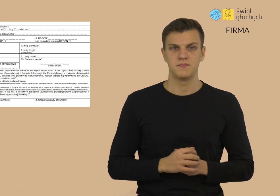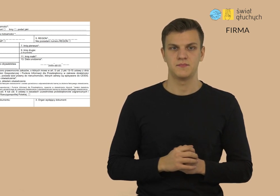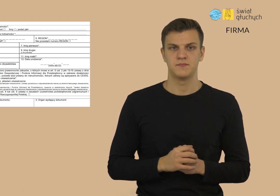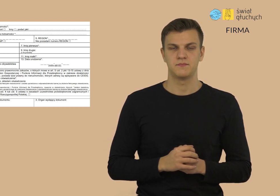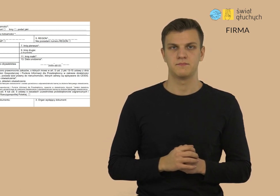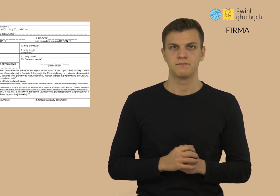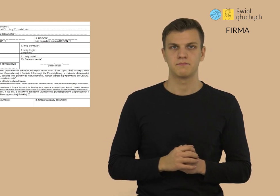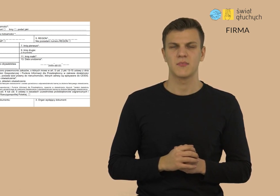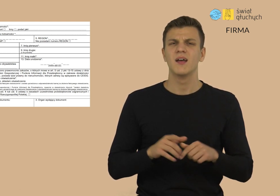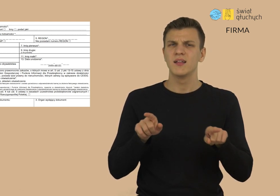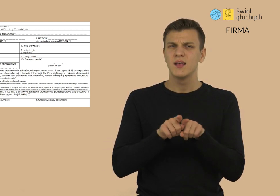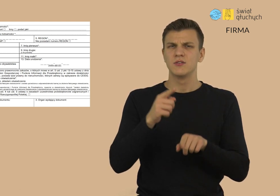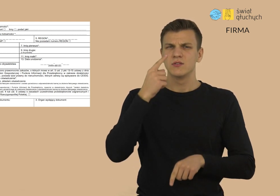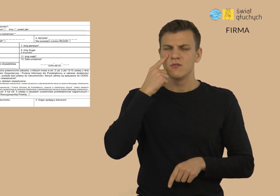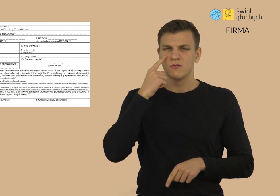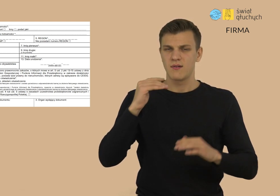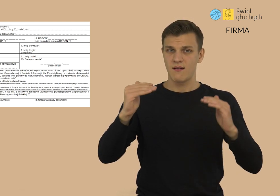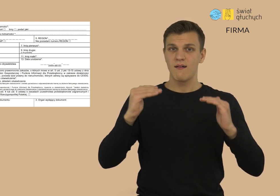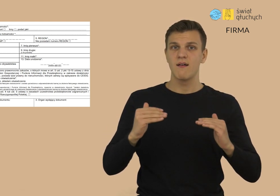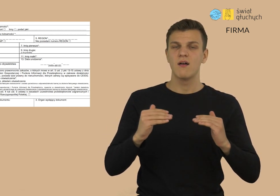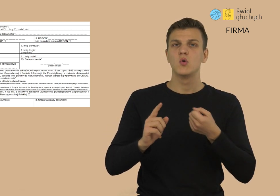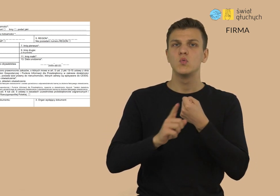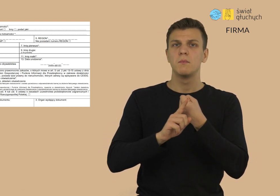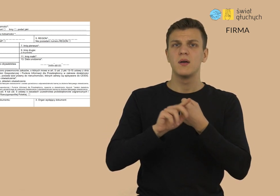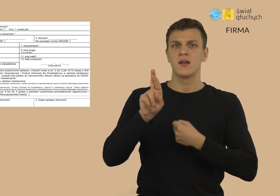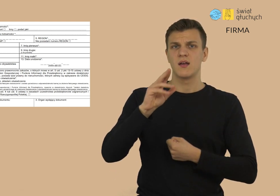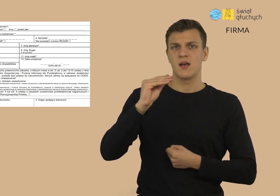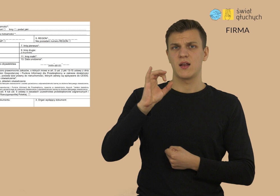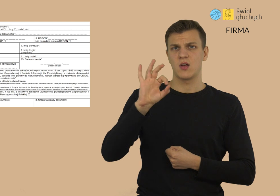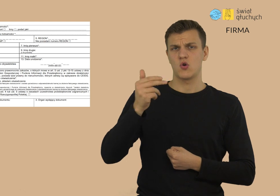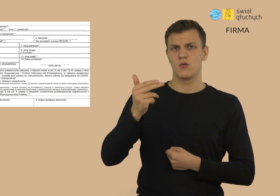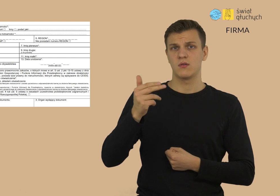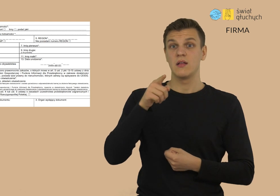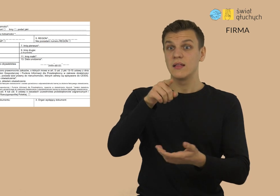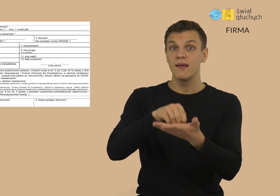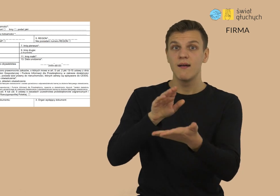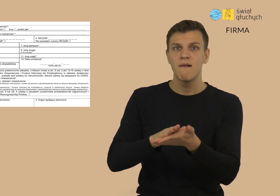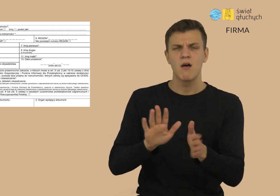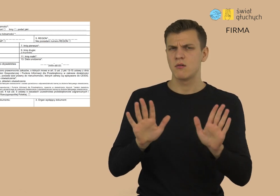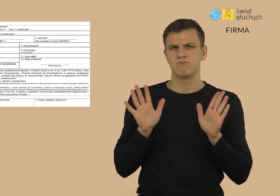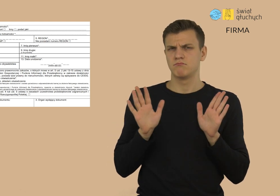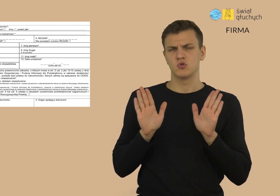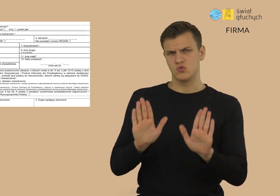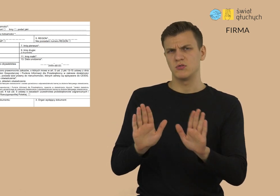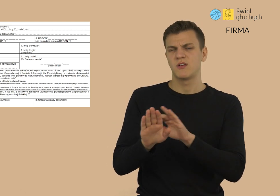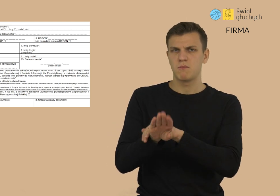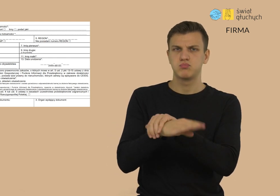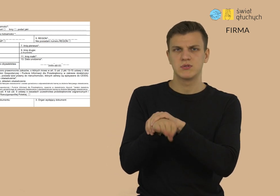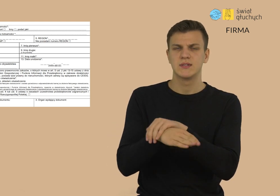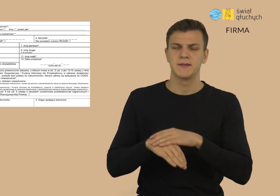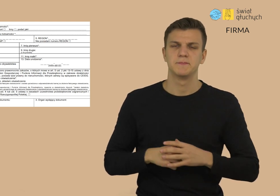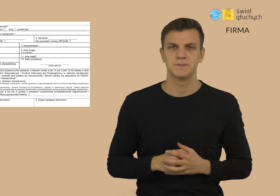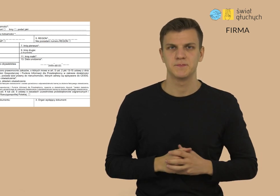Pole REGON pozostawiasz puste.